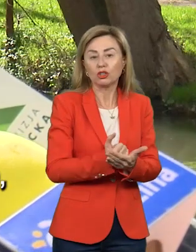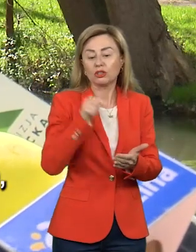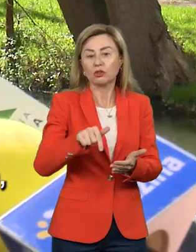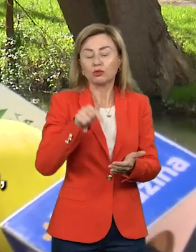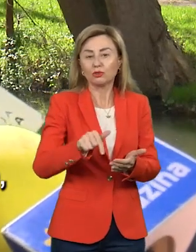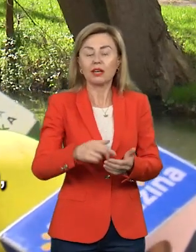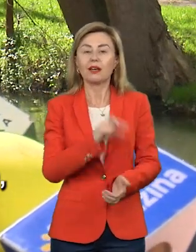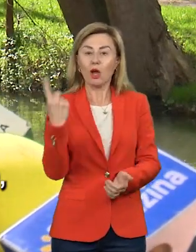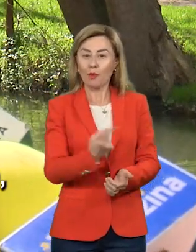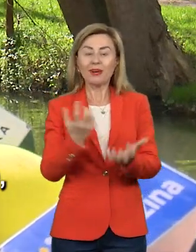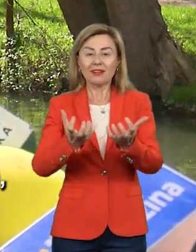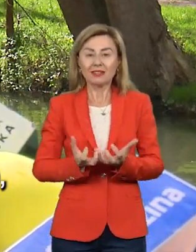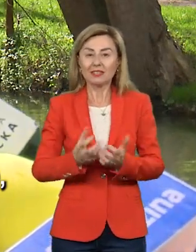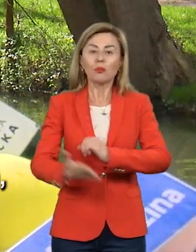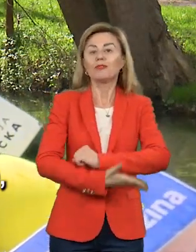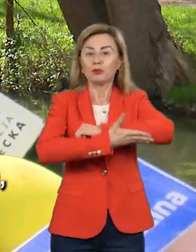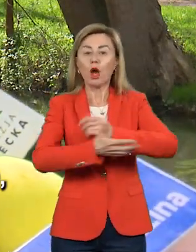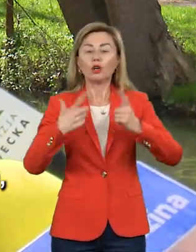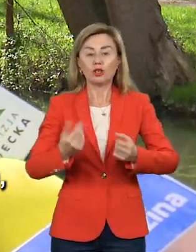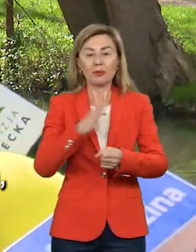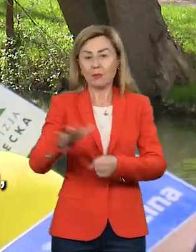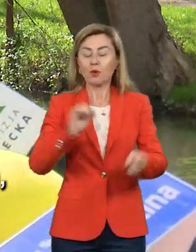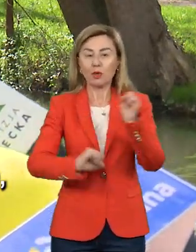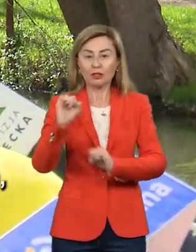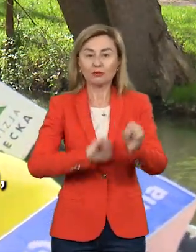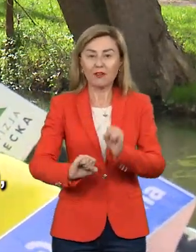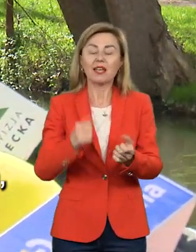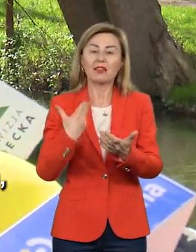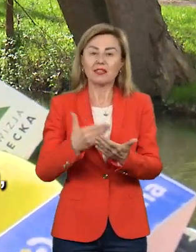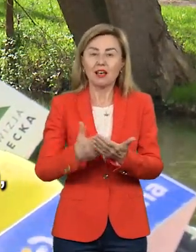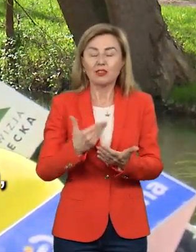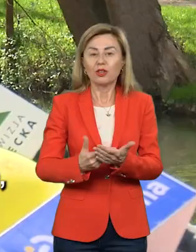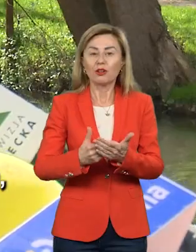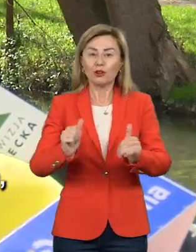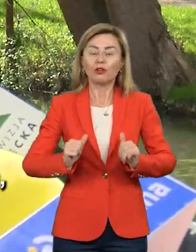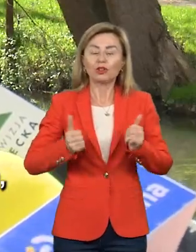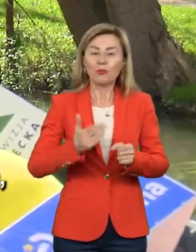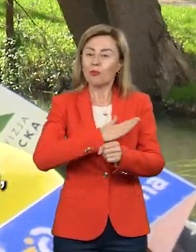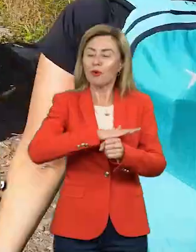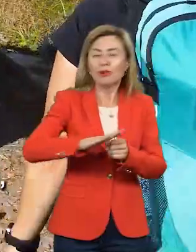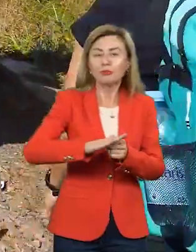My chcemy wspierać osoby z niepełnosprawnością po to, żeby urzeczywistniać i realizować ich marzenia.